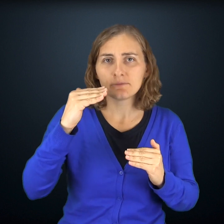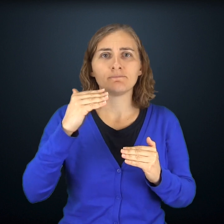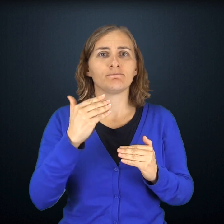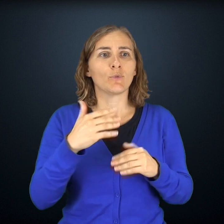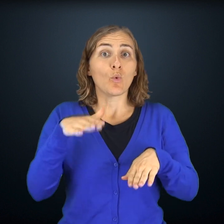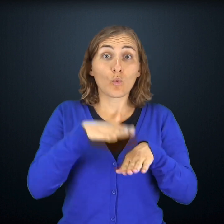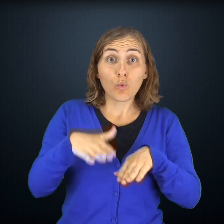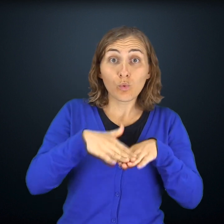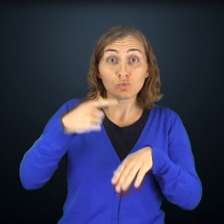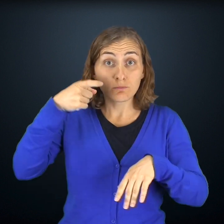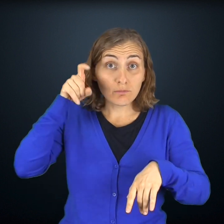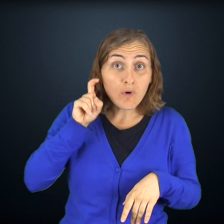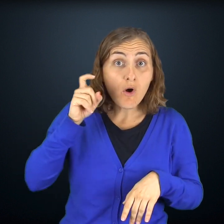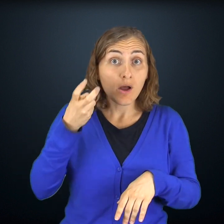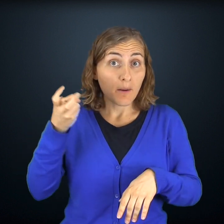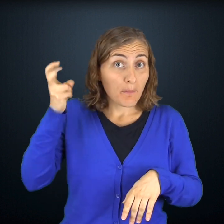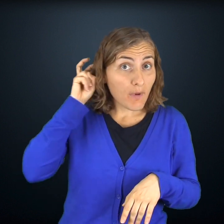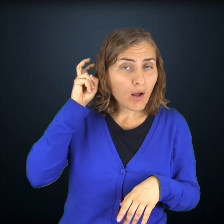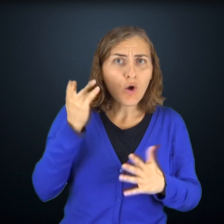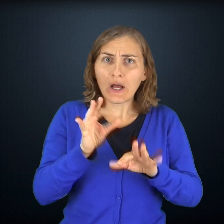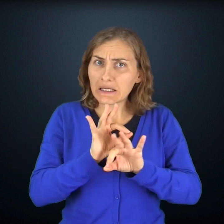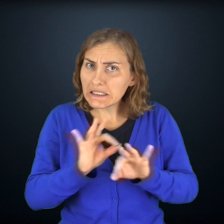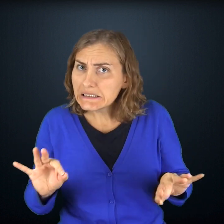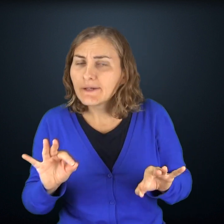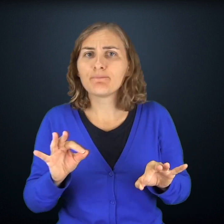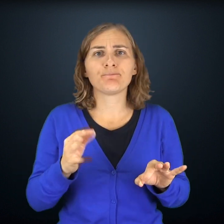dei fattori che entrano in gioco: presenza o assenza di protesizzazione acustica e/o impianto cocleare,